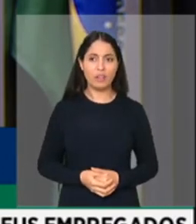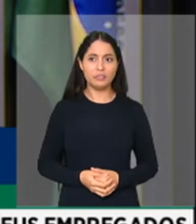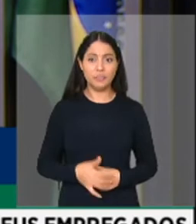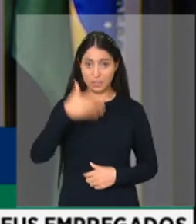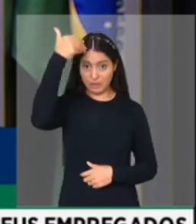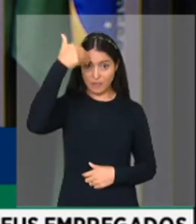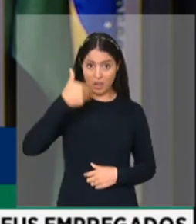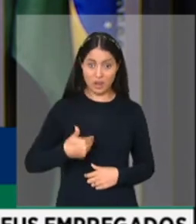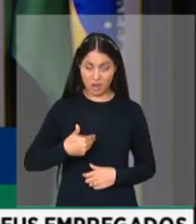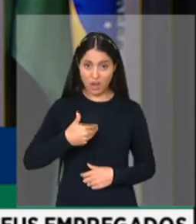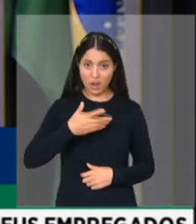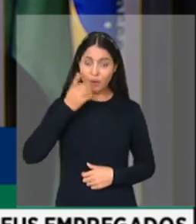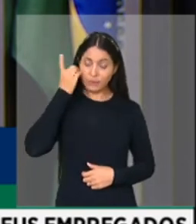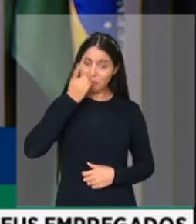AQUI É UM DEPUTADO QUE, EM